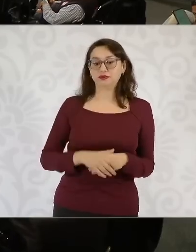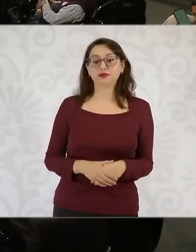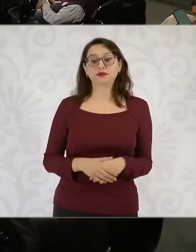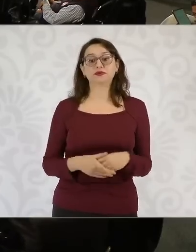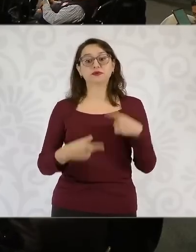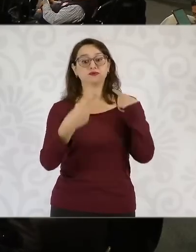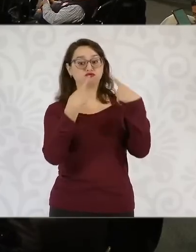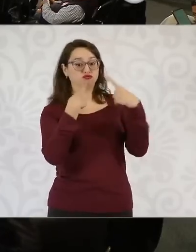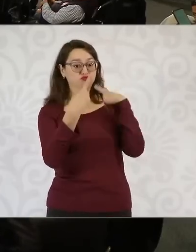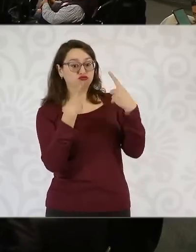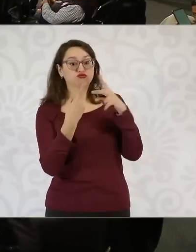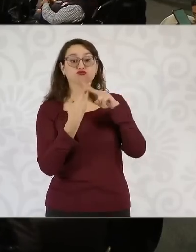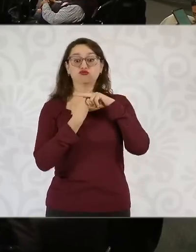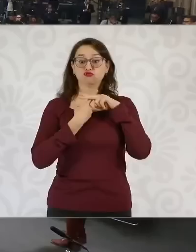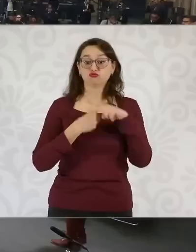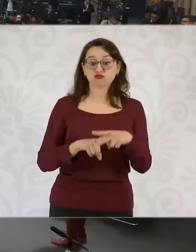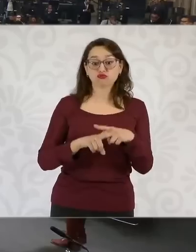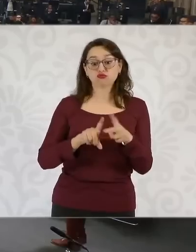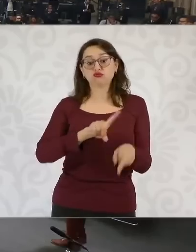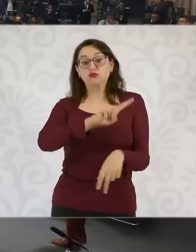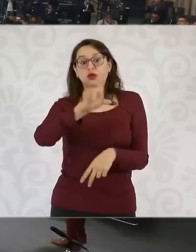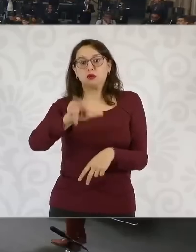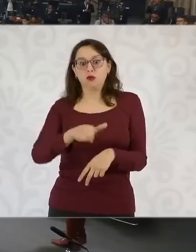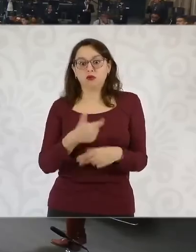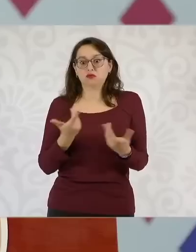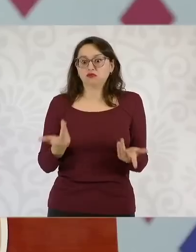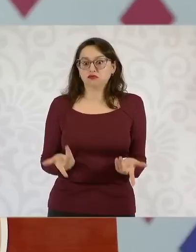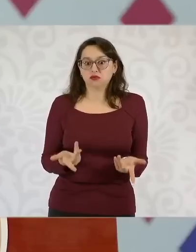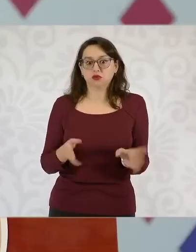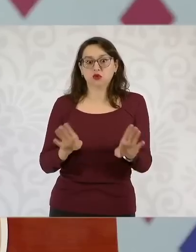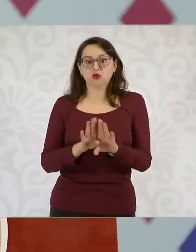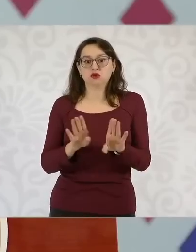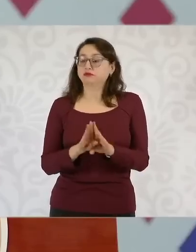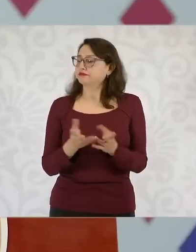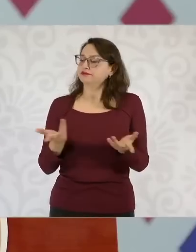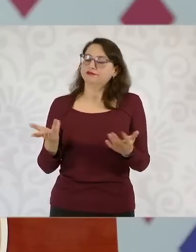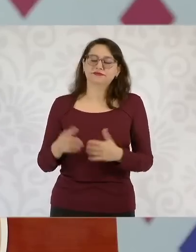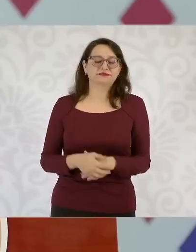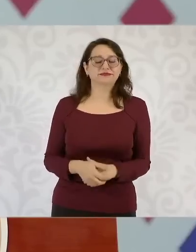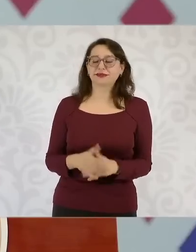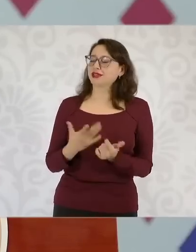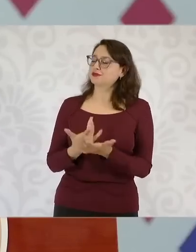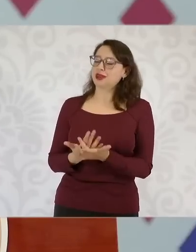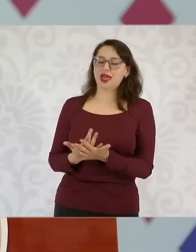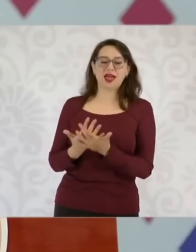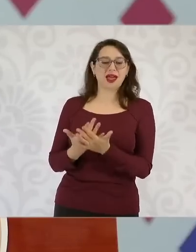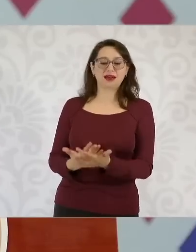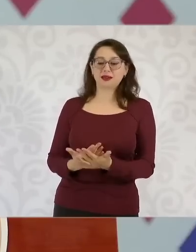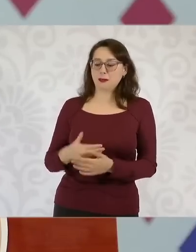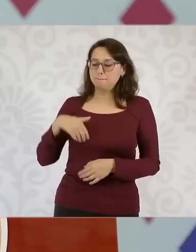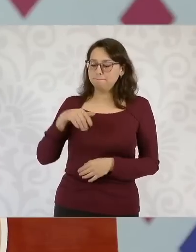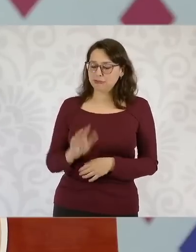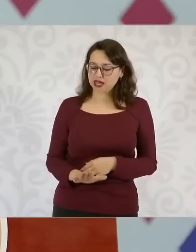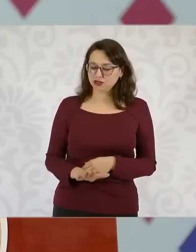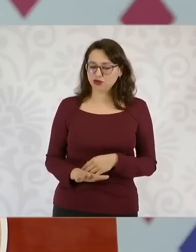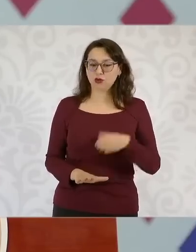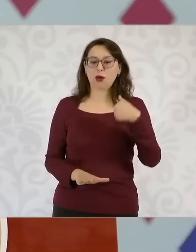continúa esta medida Hay un plan b hay que esperar no como siempre digo es paso por paso para qué nos